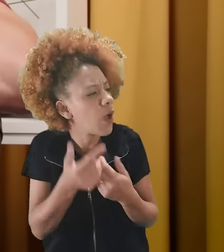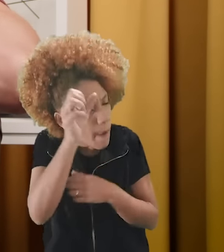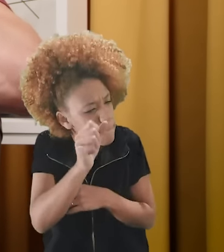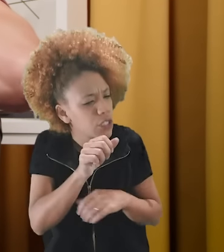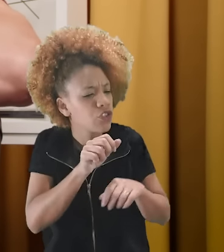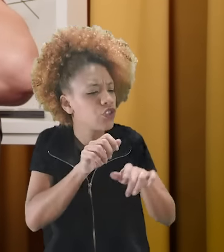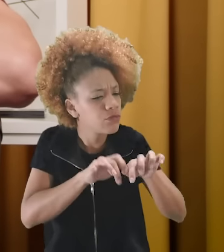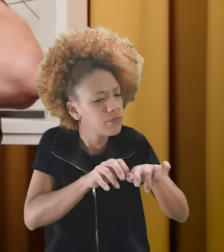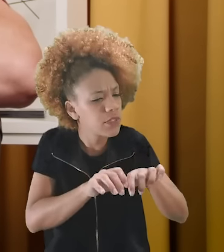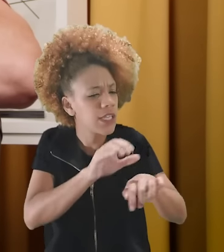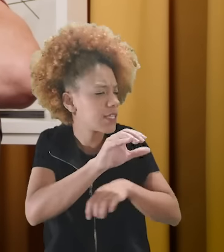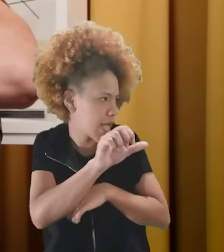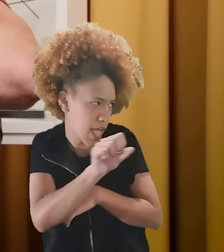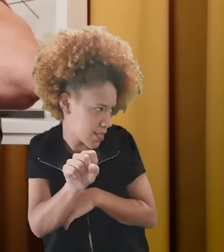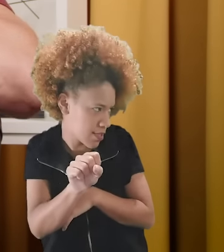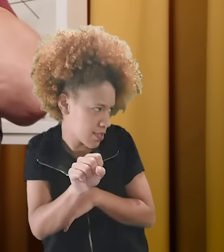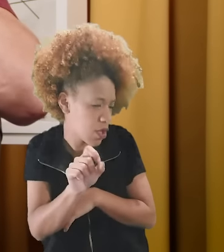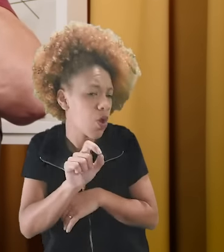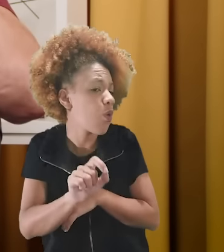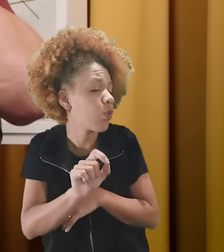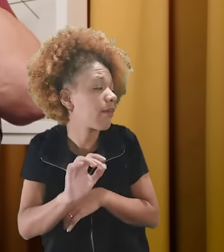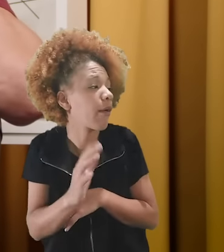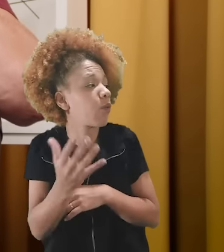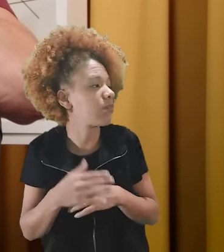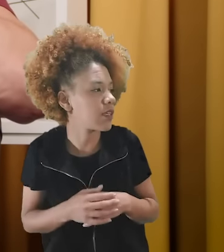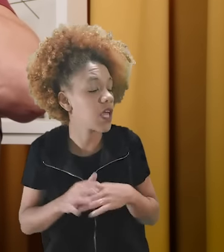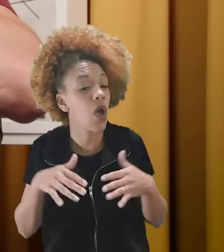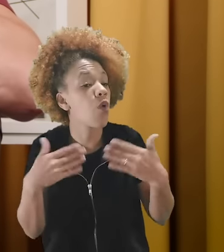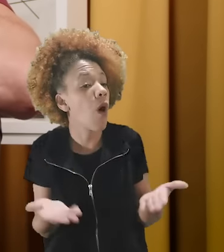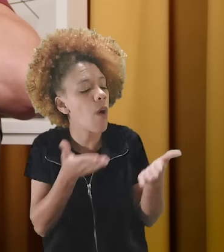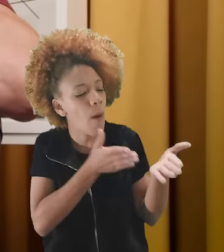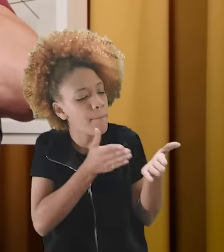lá aprendi a mexer no no CS o que que geralmente acontece comigo qual qual que é o passo a passo